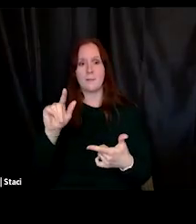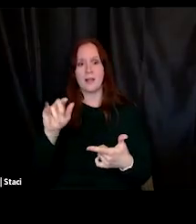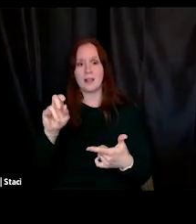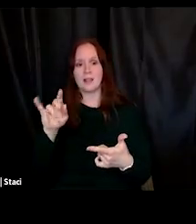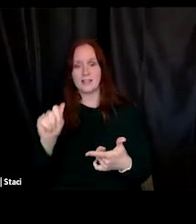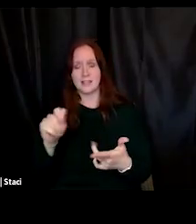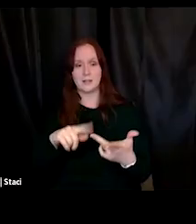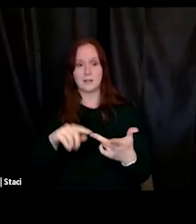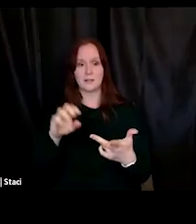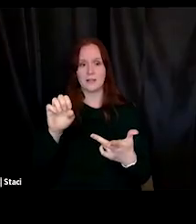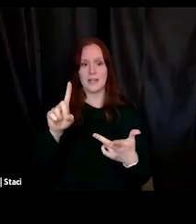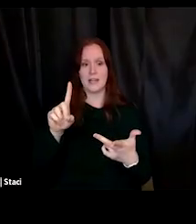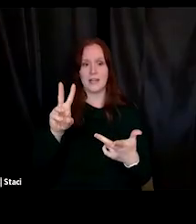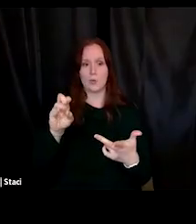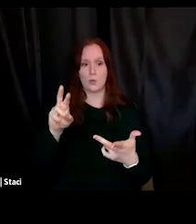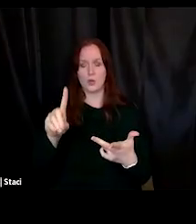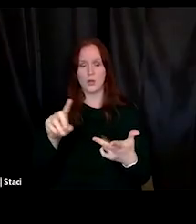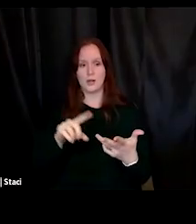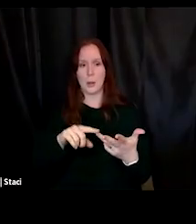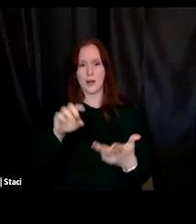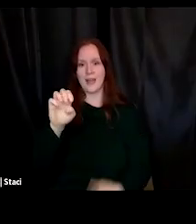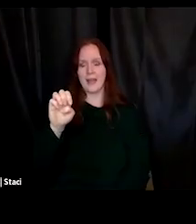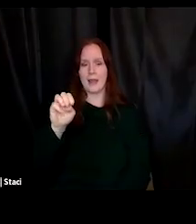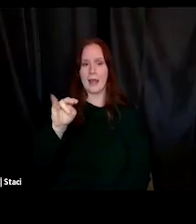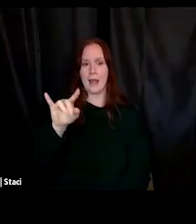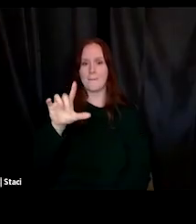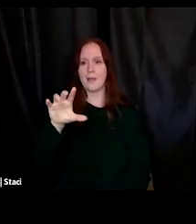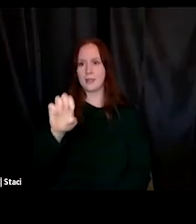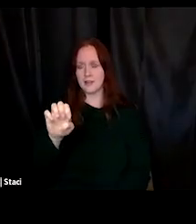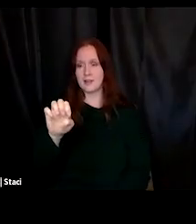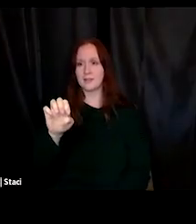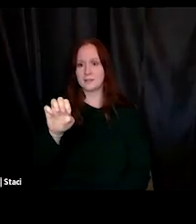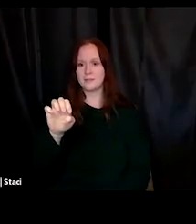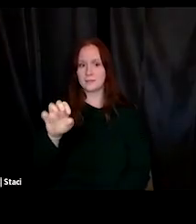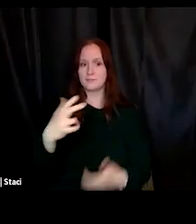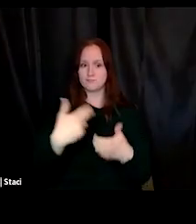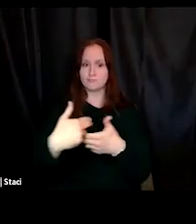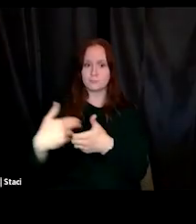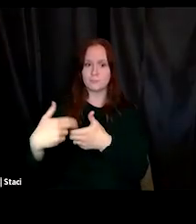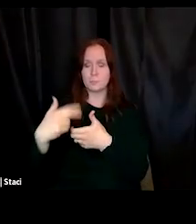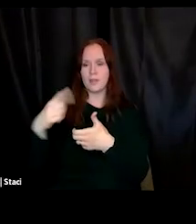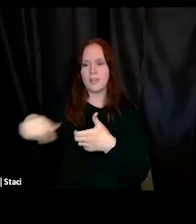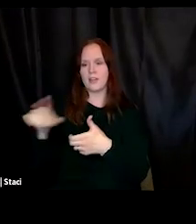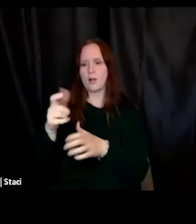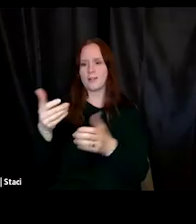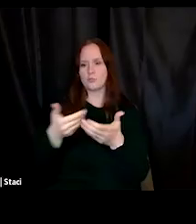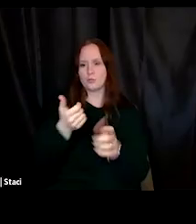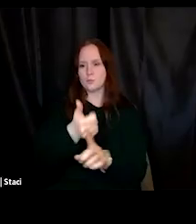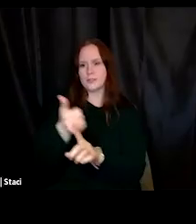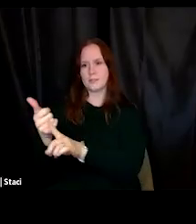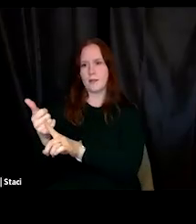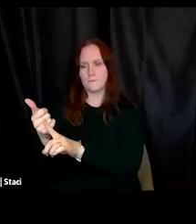para los proveedores de SOAR y los solicitantes, y el público en general. Y así lo hemos desglosado según quién es elegible